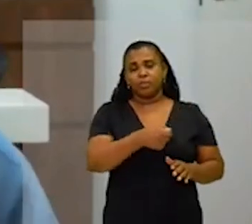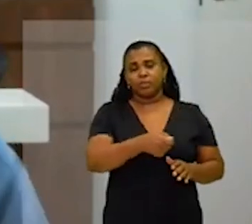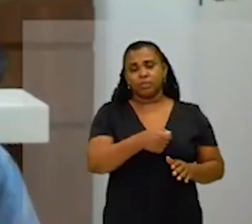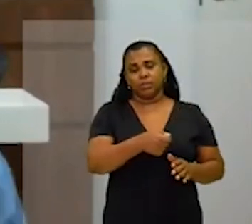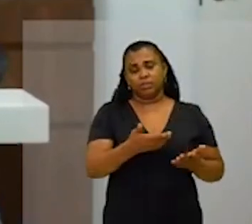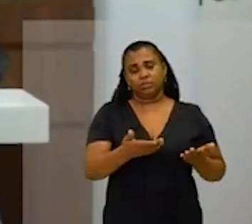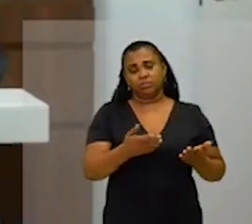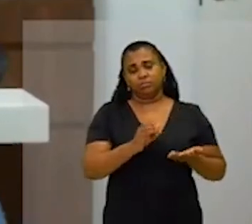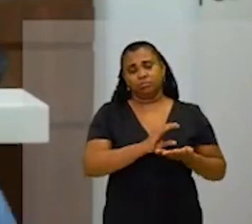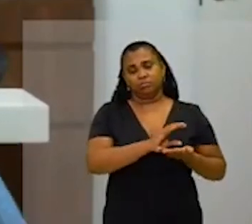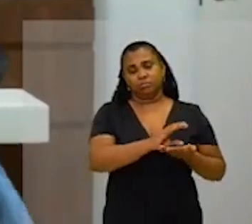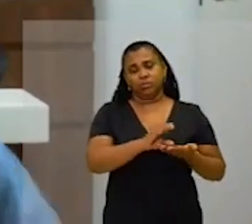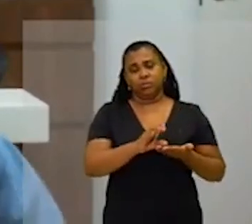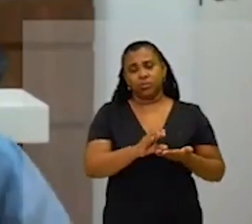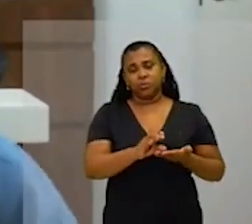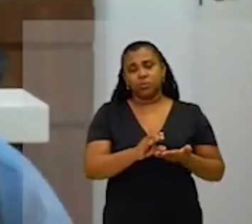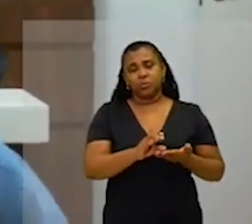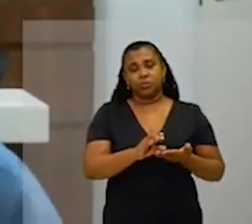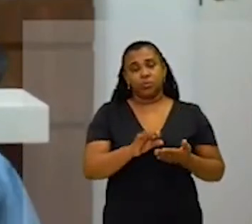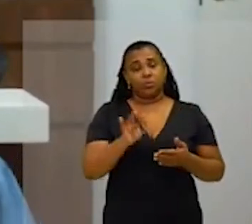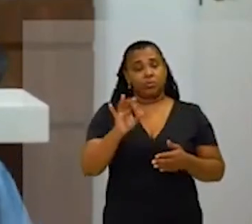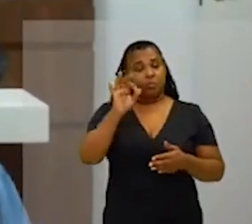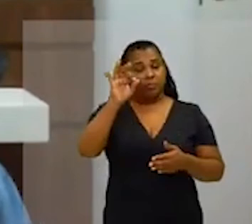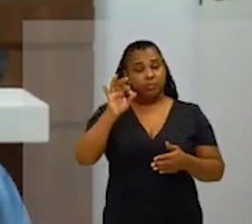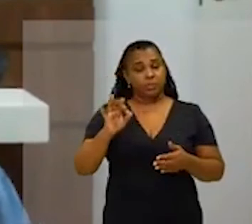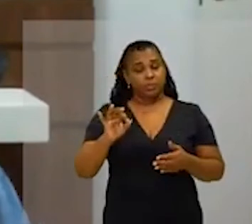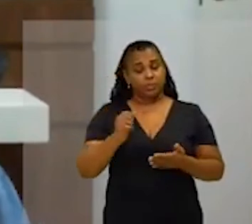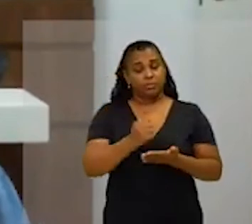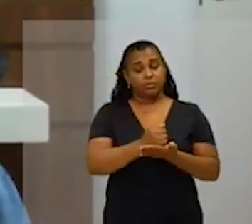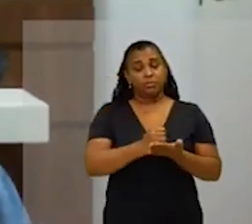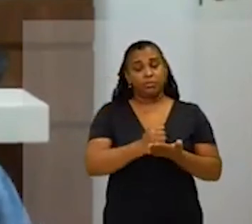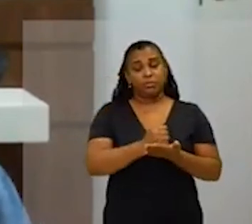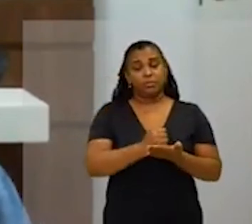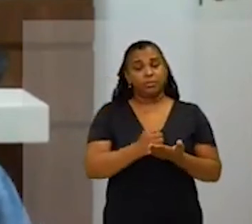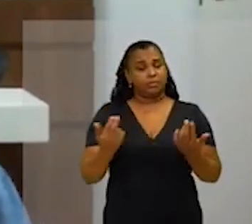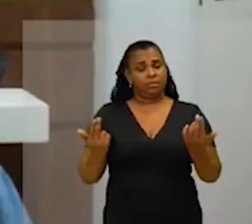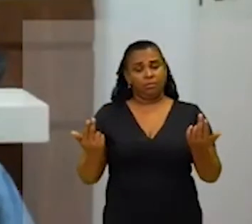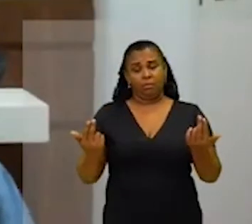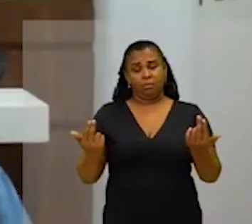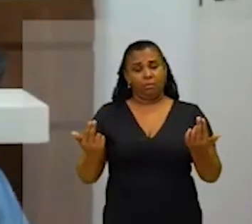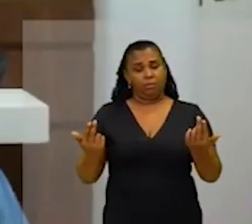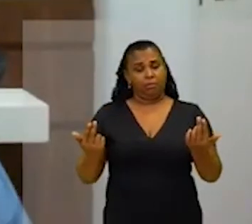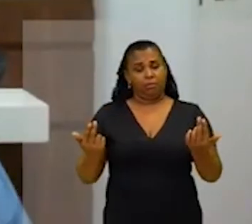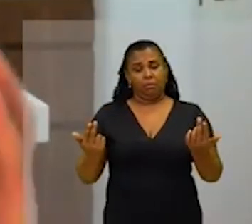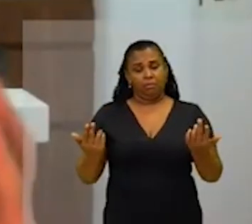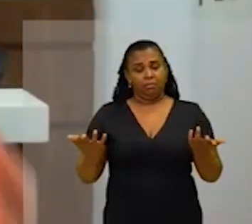sejam haja uma cota com base em fundamentação decente para esses grupos minorizados eu todo